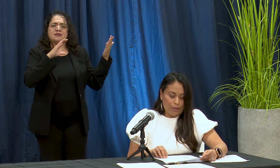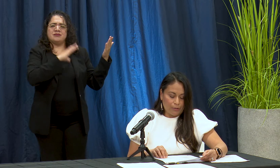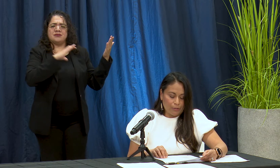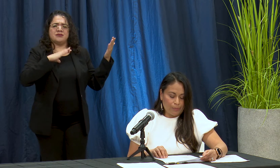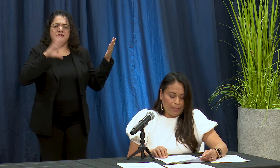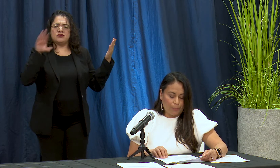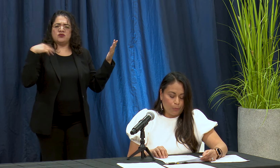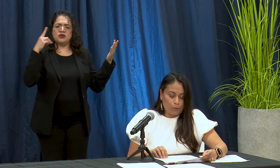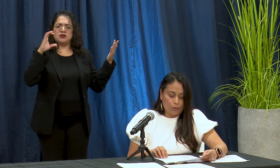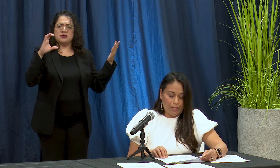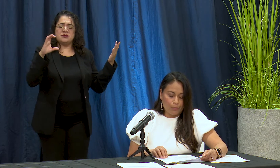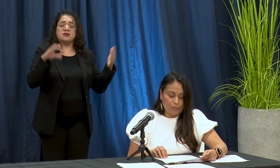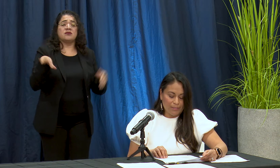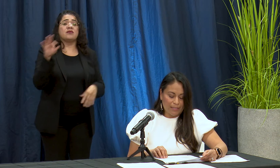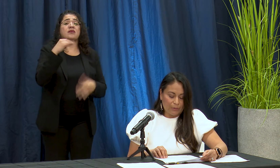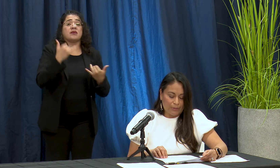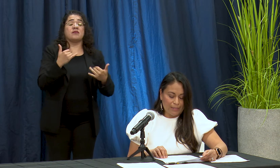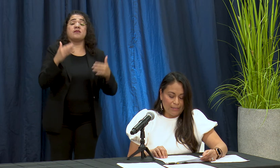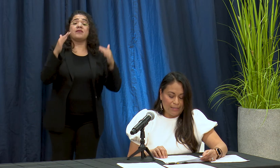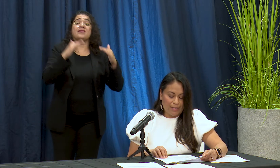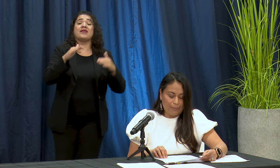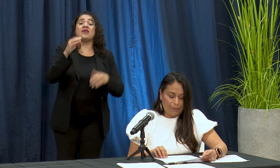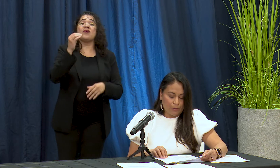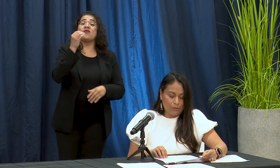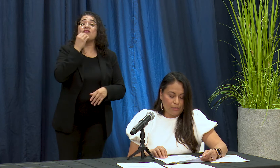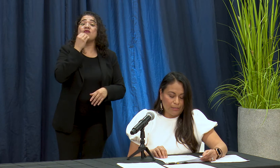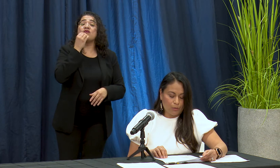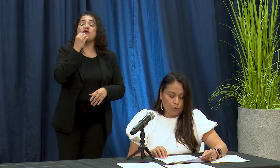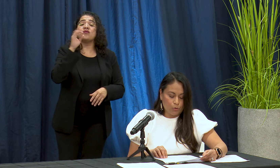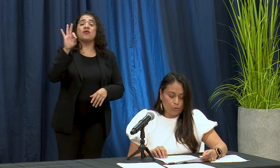finders para proporcionar Walsall cat ITA's de alimentos it recursive